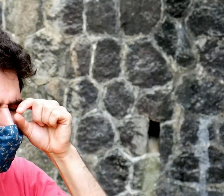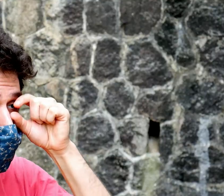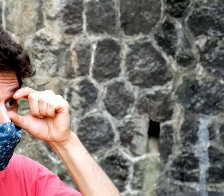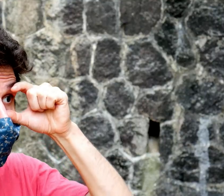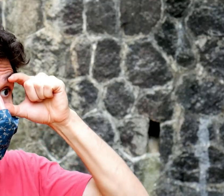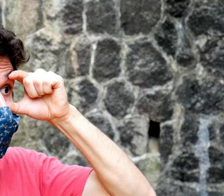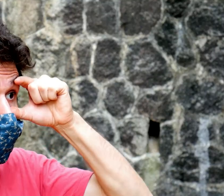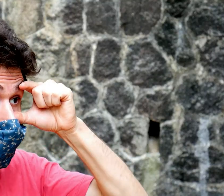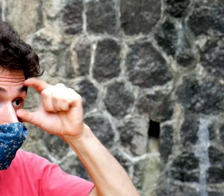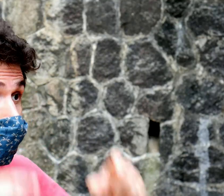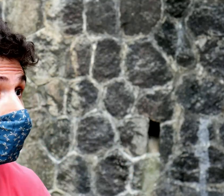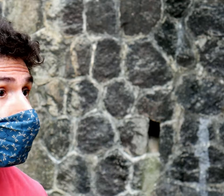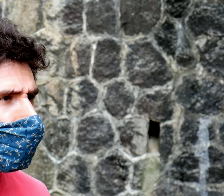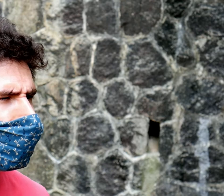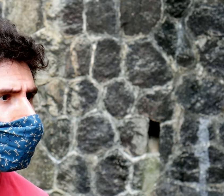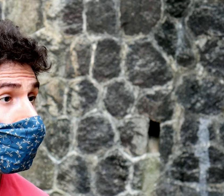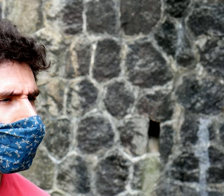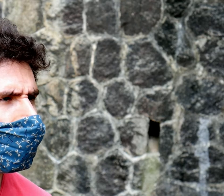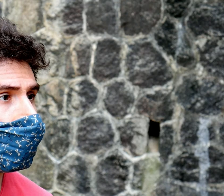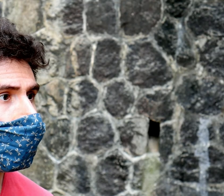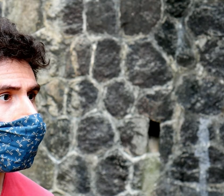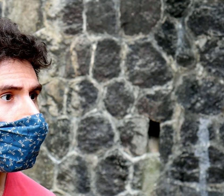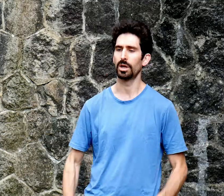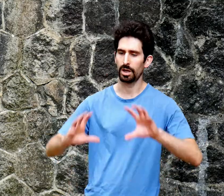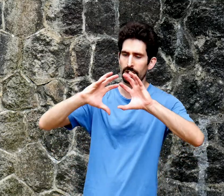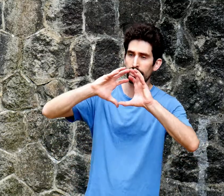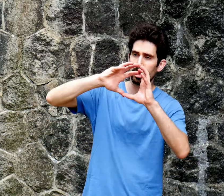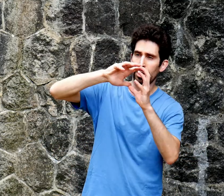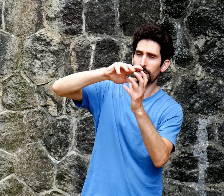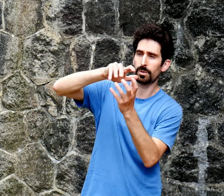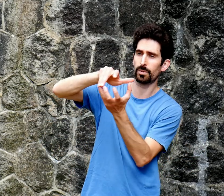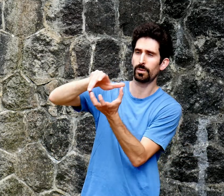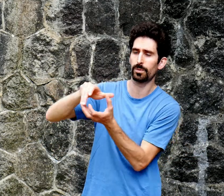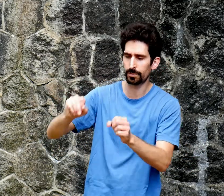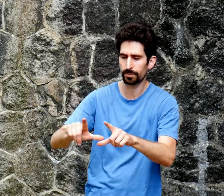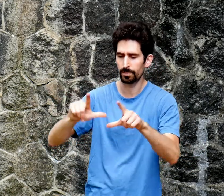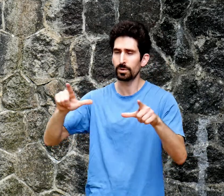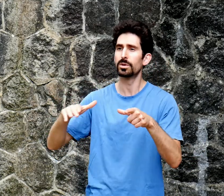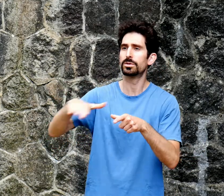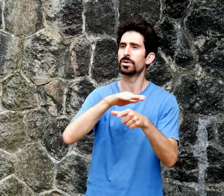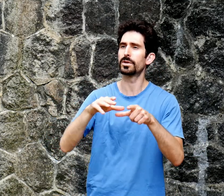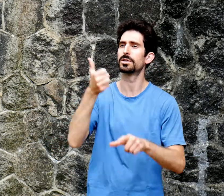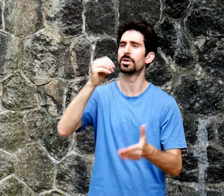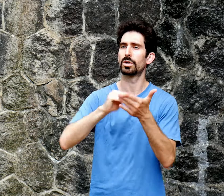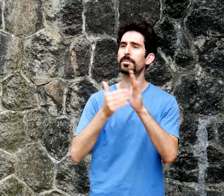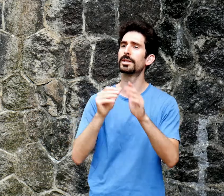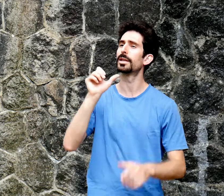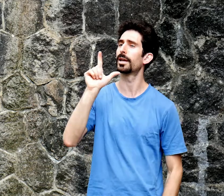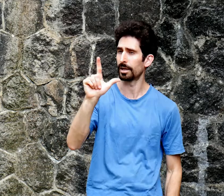*Regarde* Sur la Terre, une surface d'un mètre carré